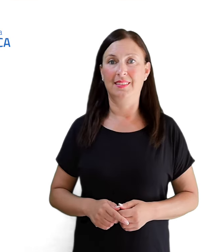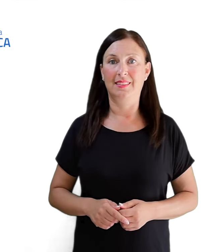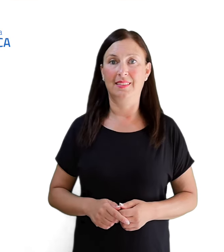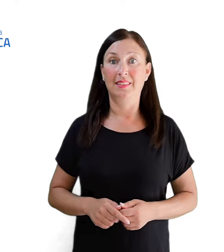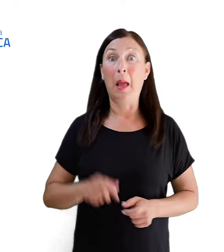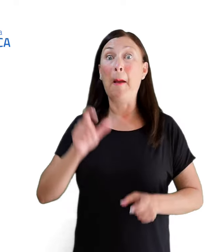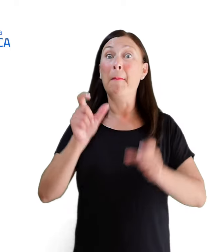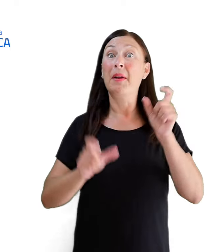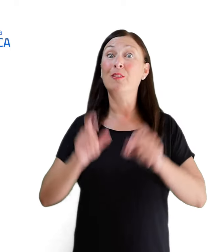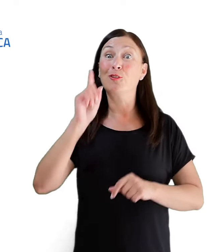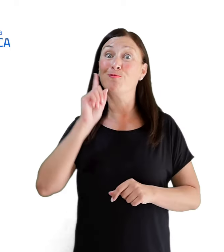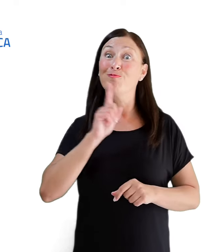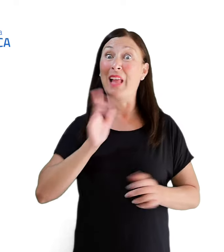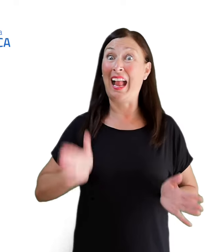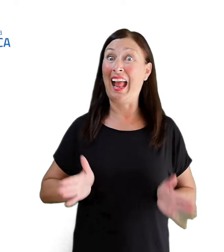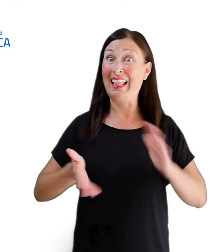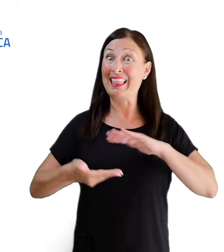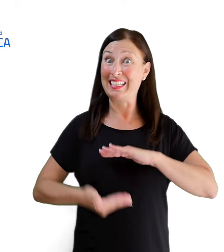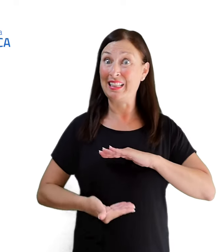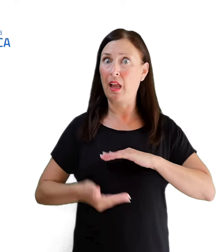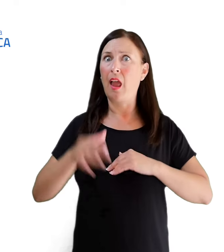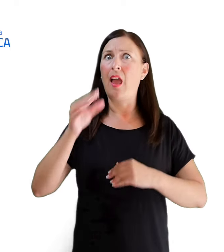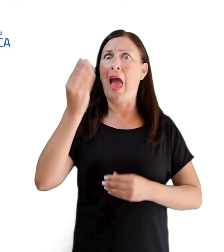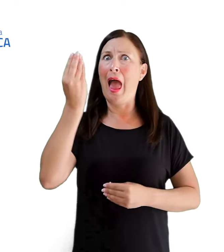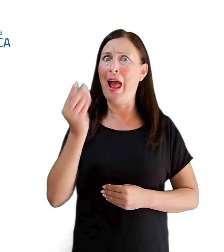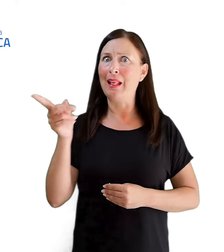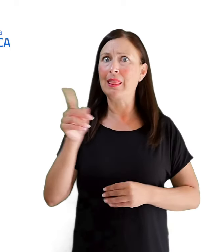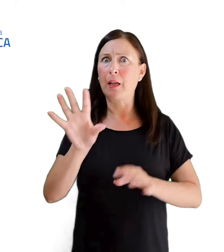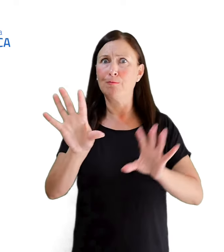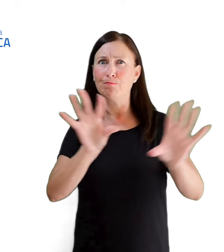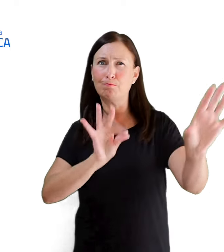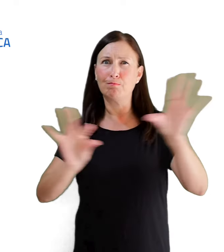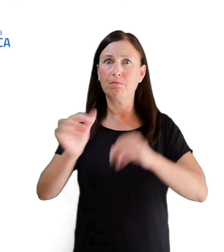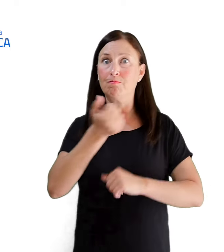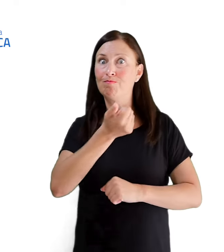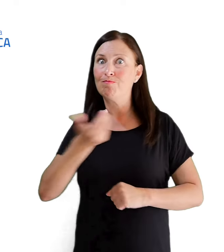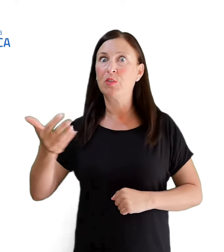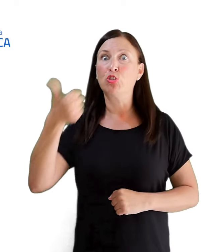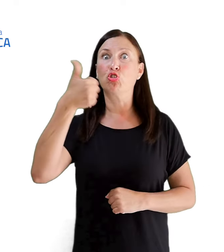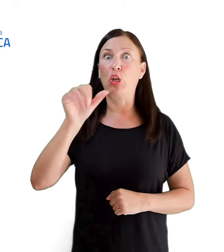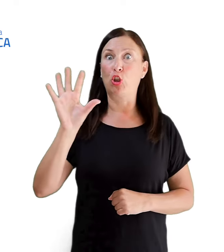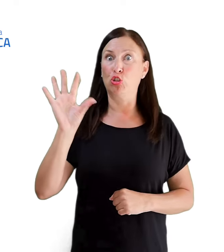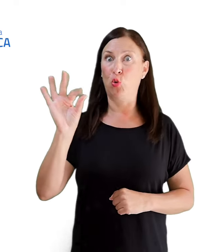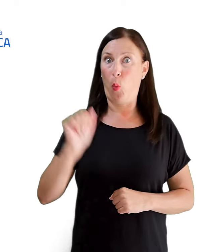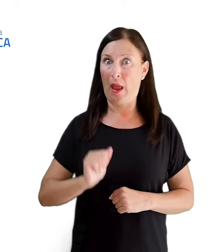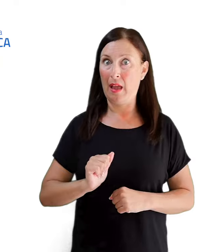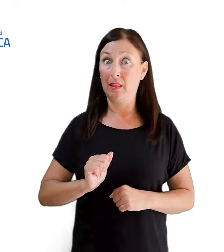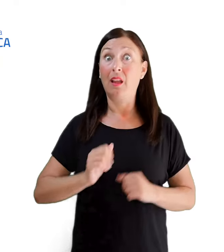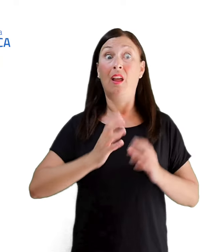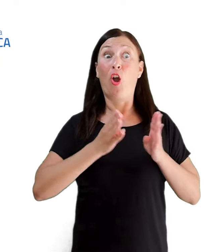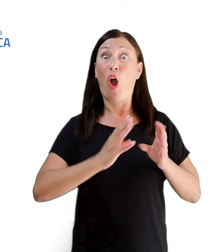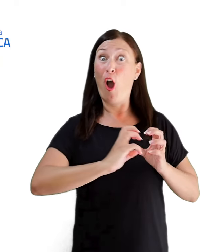Le persone candidate l'ENS seleziona 150